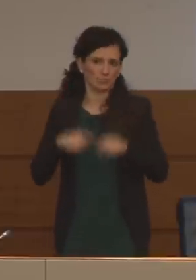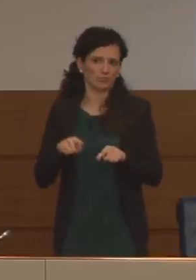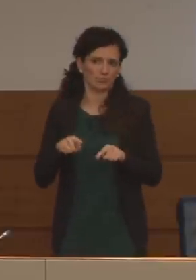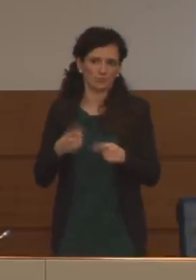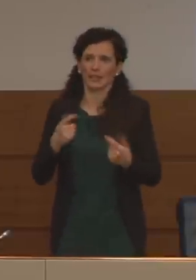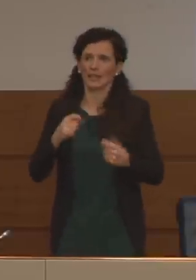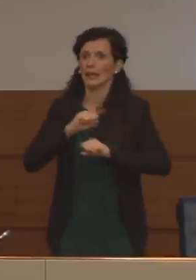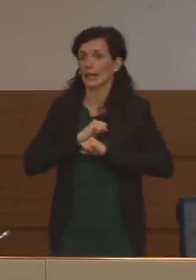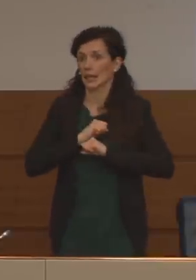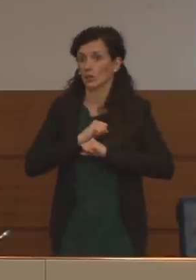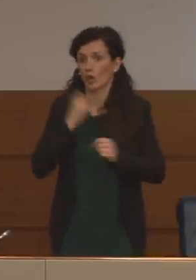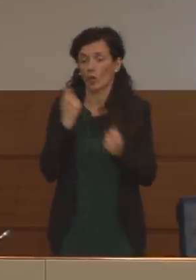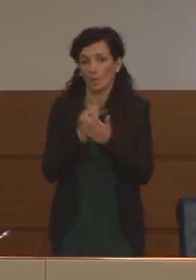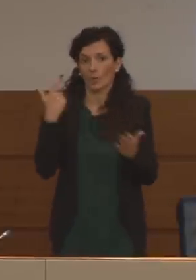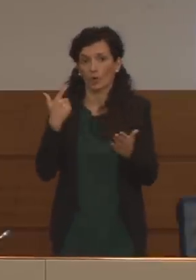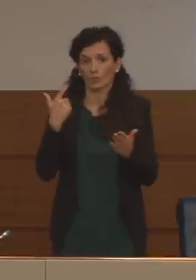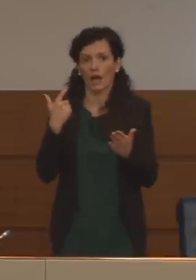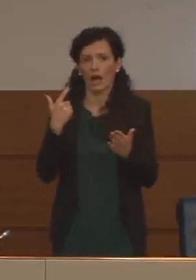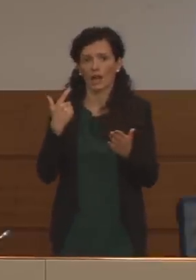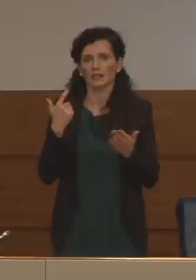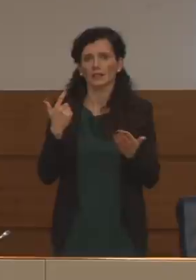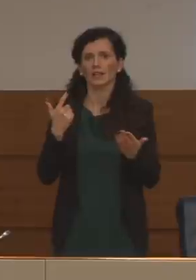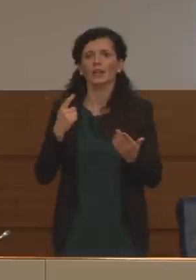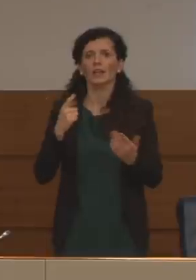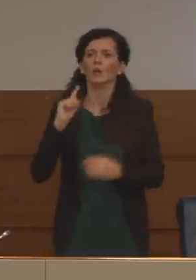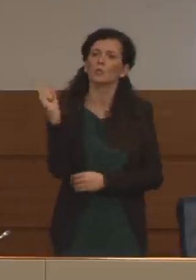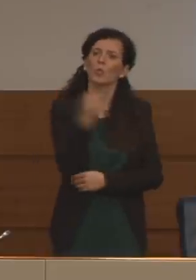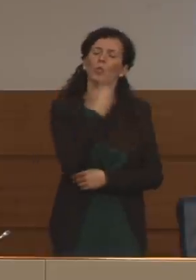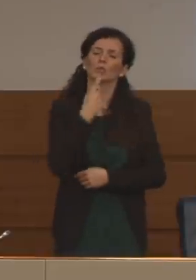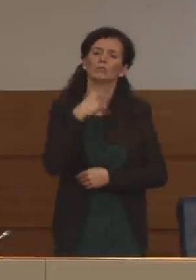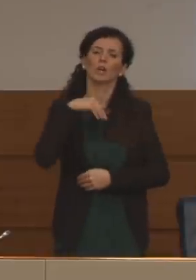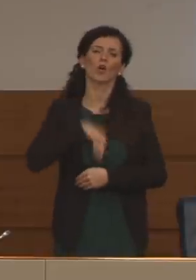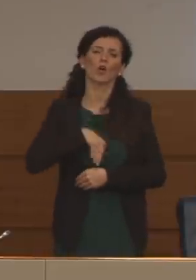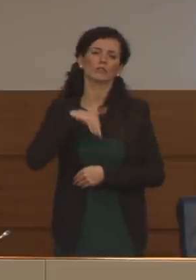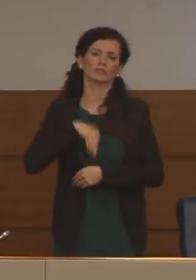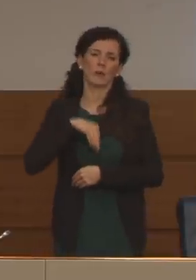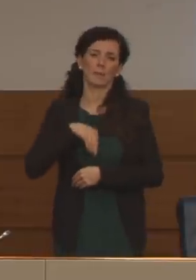estremamente importante di cui essere consapevoli che vale per questo virus ma